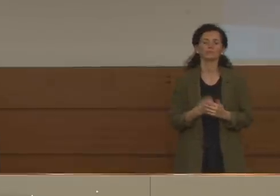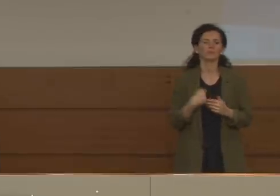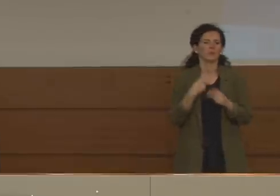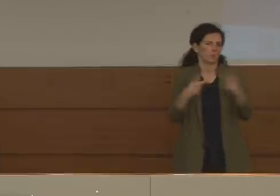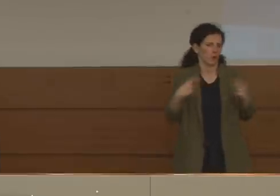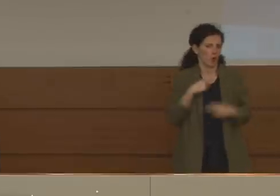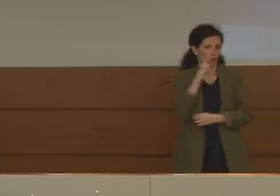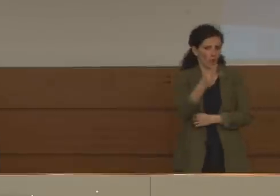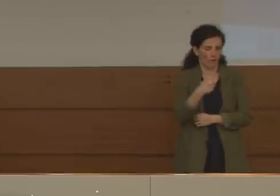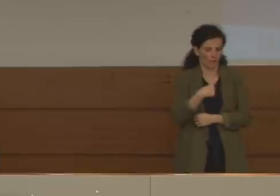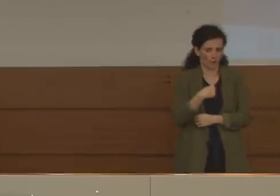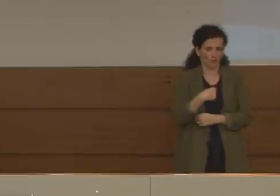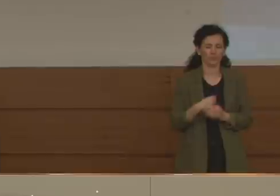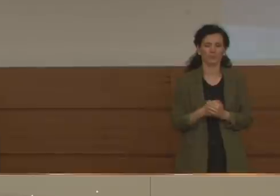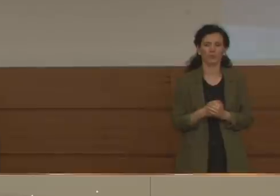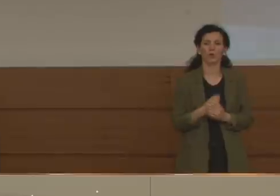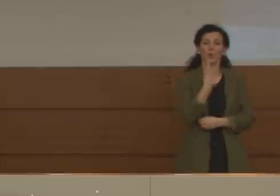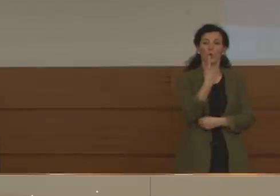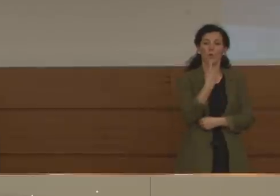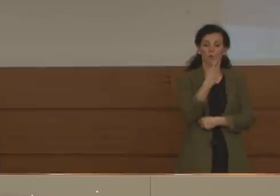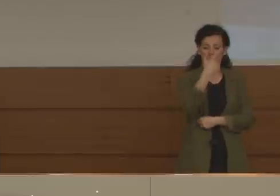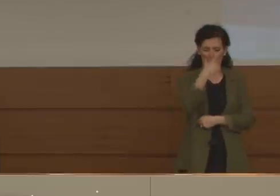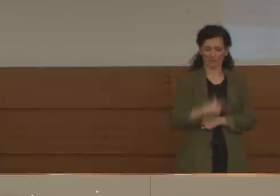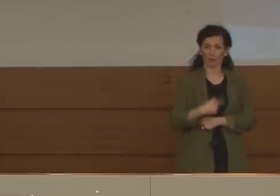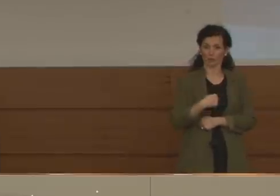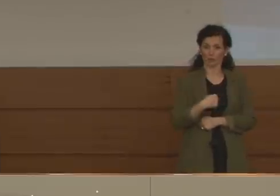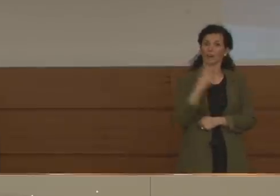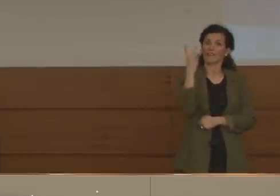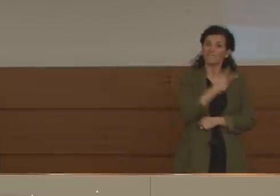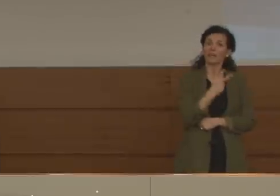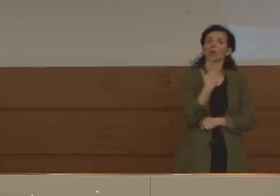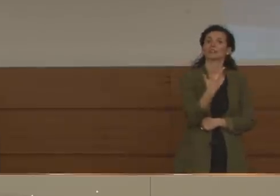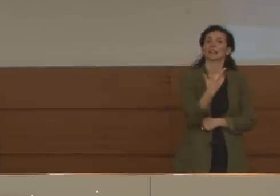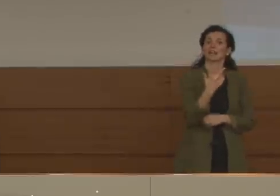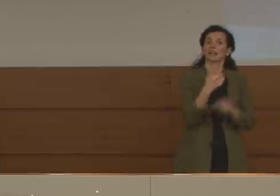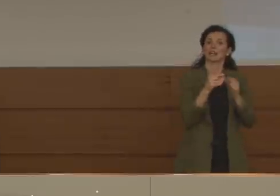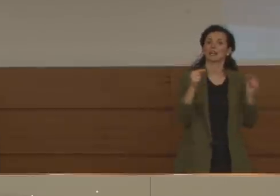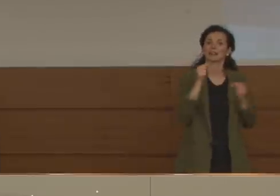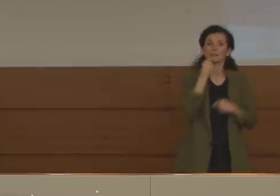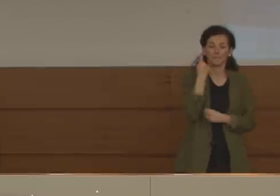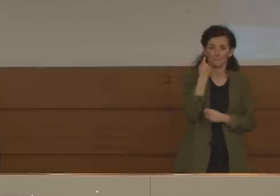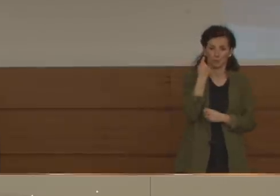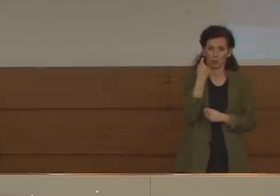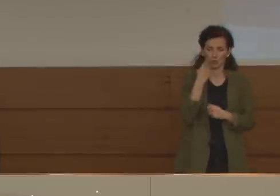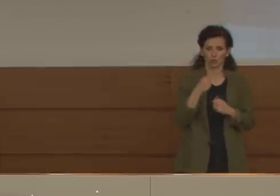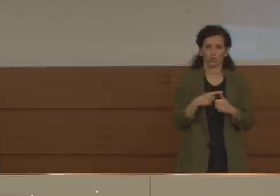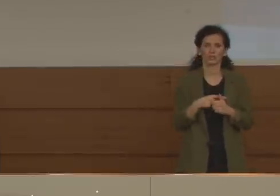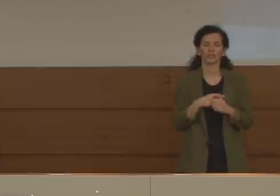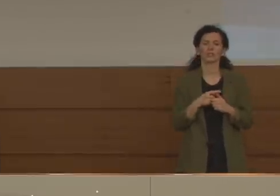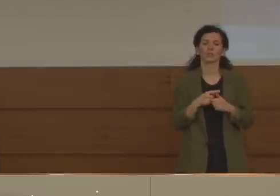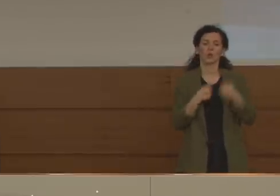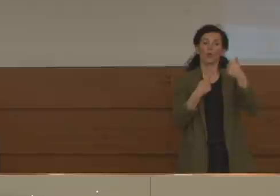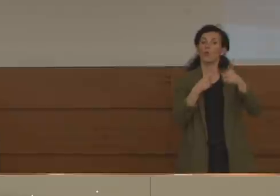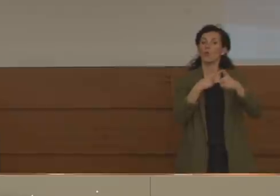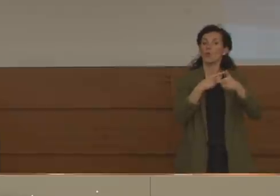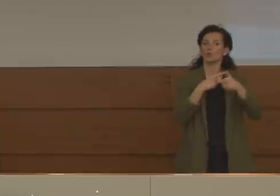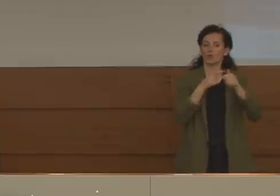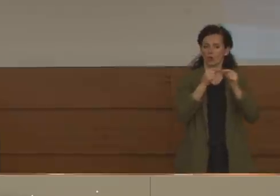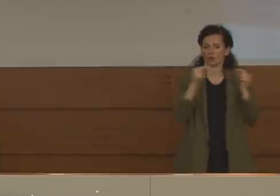Una persona almeno ne fa tre di tamponi. Perché uno lo fa quando si accerta che è positiva. Per esperienza personale?